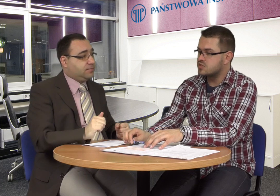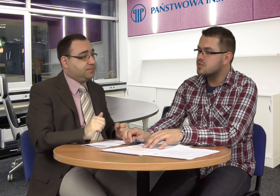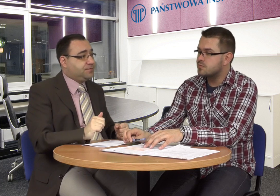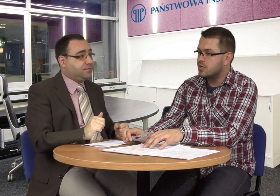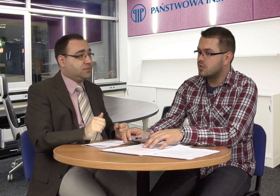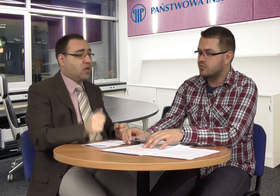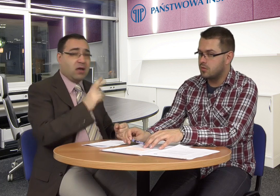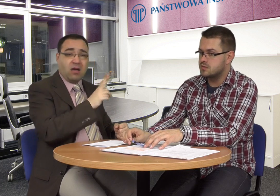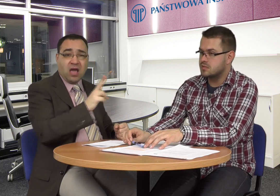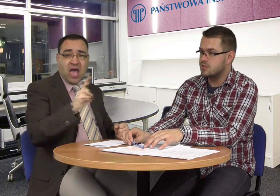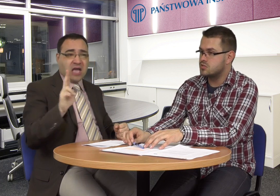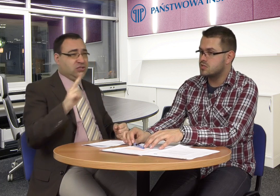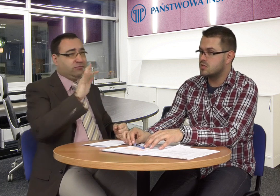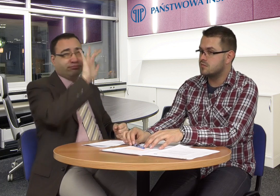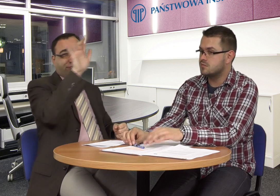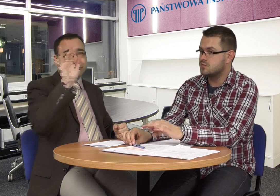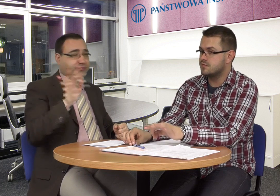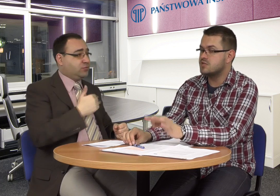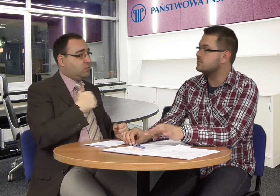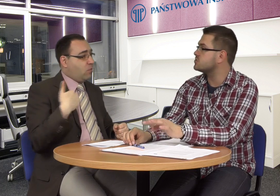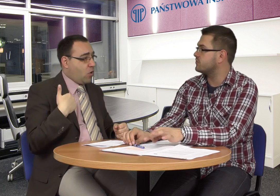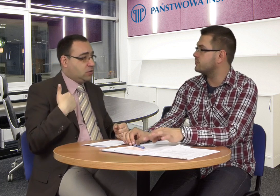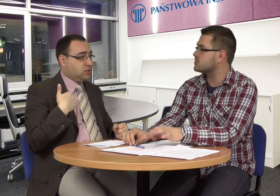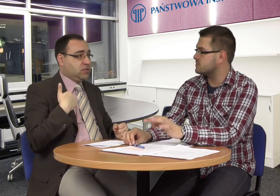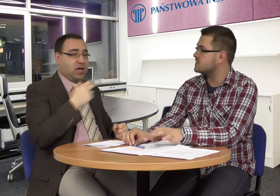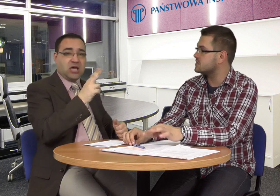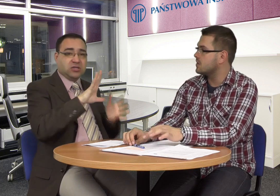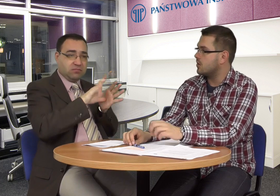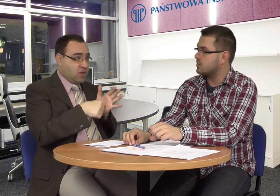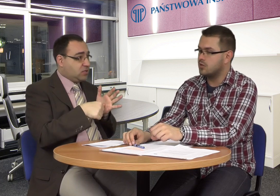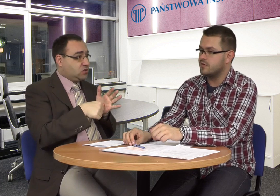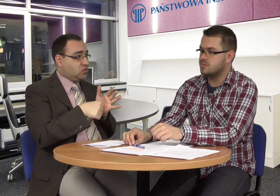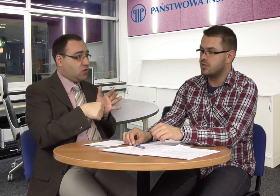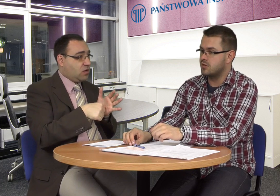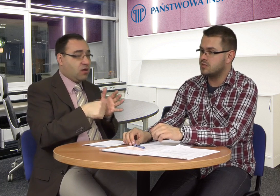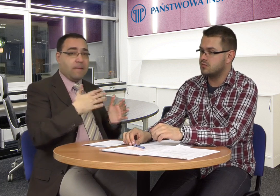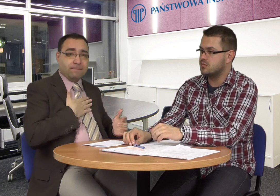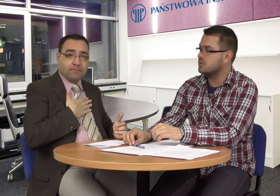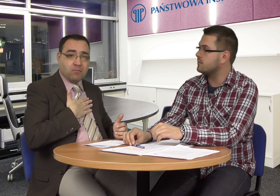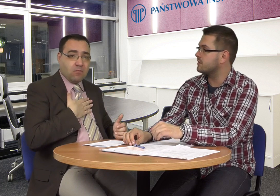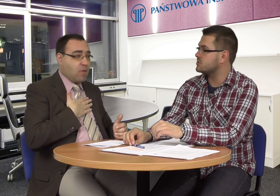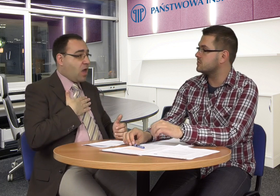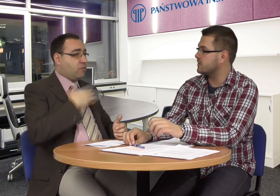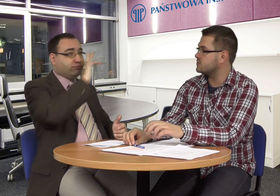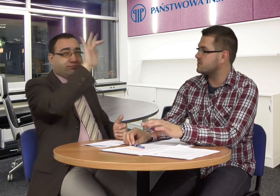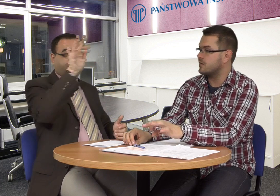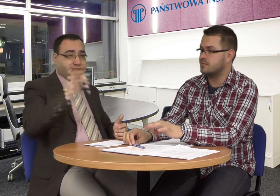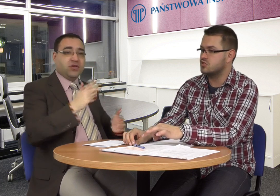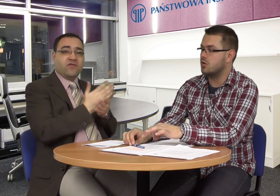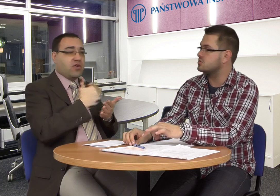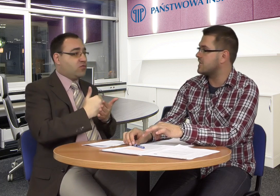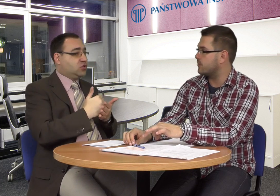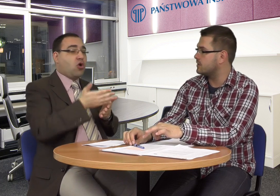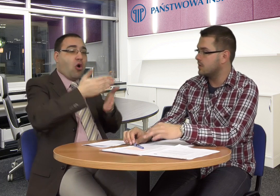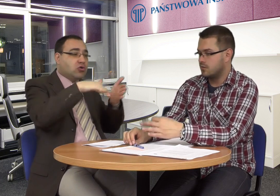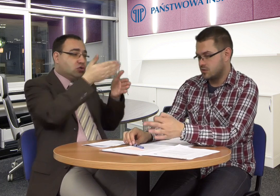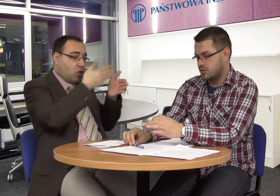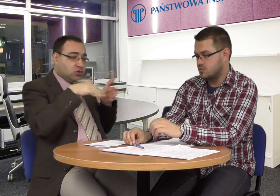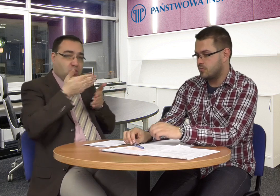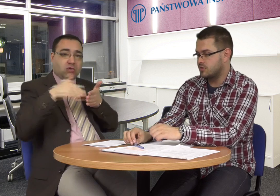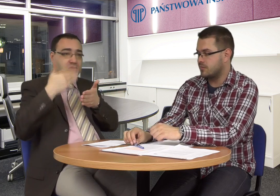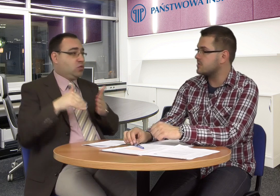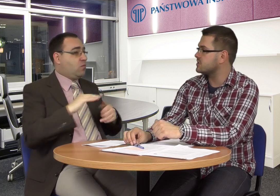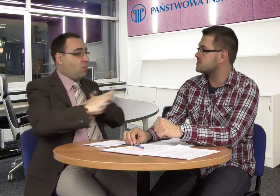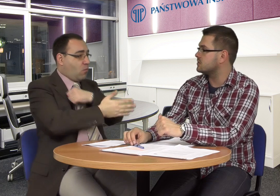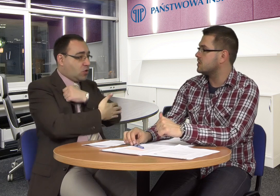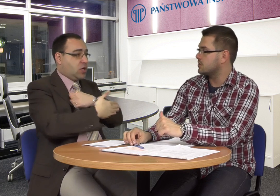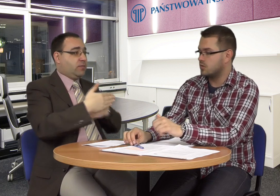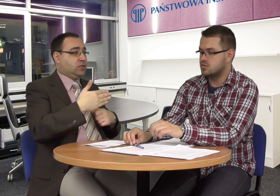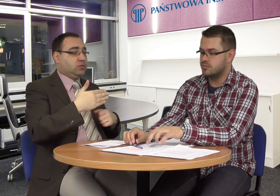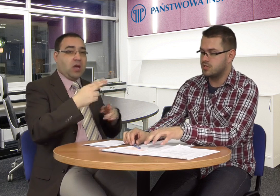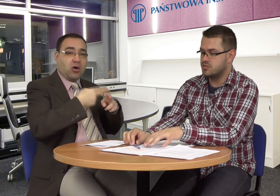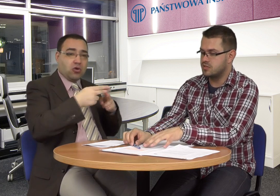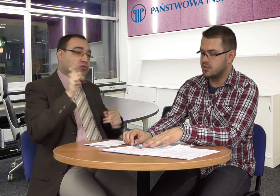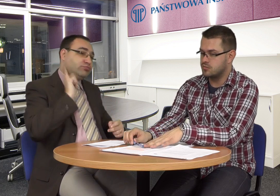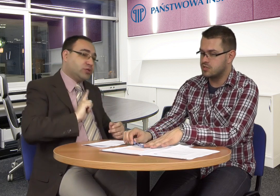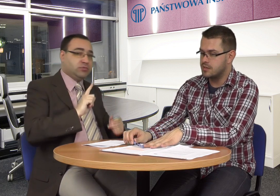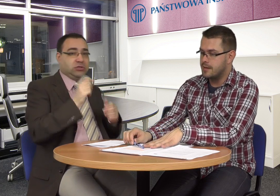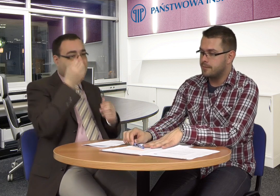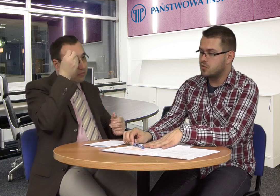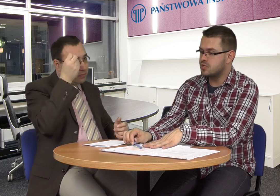Każdy inspektorat w Polsce, w każdym mieście wojewódzkim jest Okręgowy Inspektorat, dodatkowo w każdym województwie działają oddziały. Jeśli chodzi o podkarpacie jest to Krosno, Przemyśl i Tarnobrzeg.